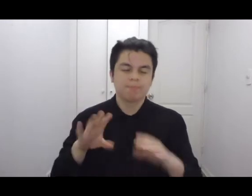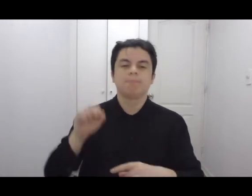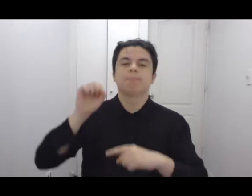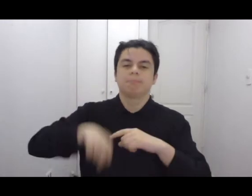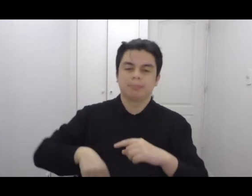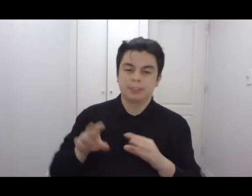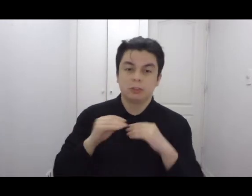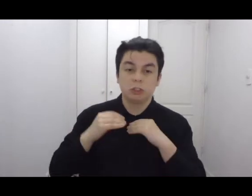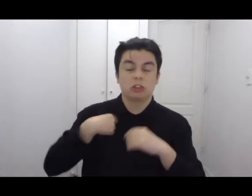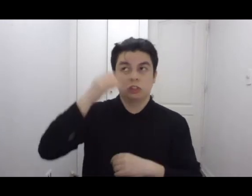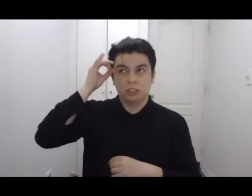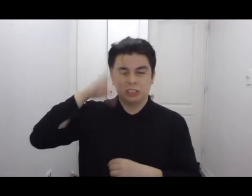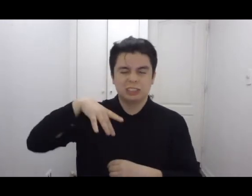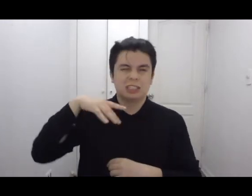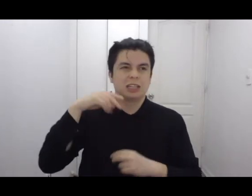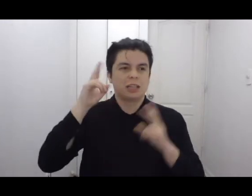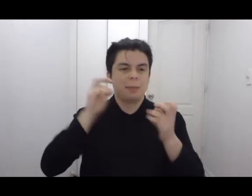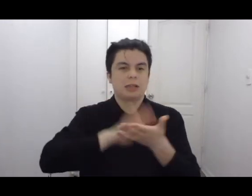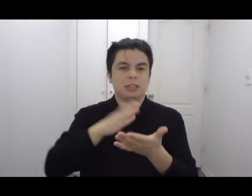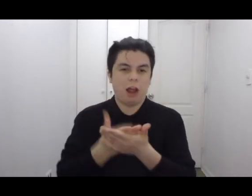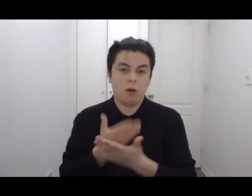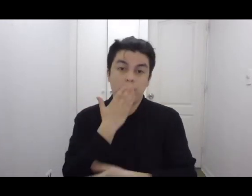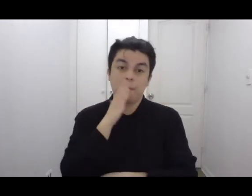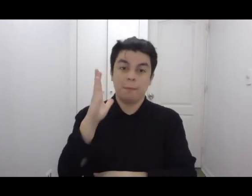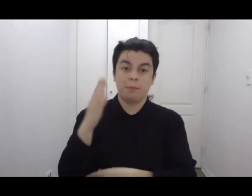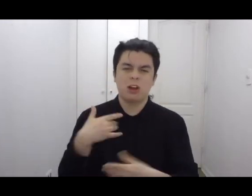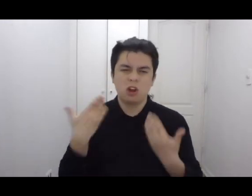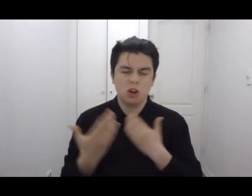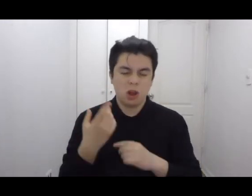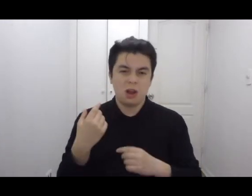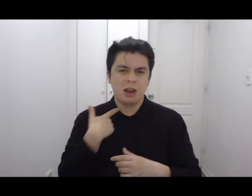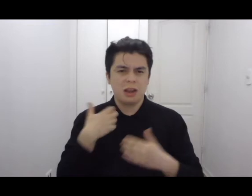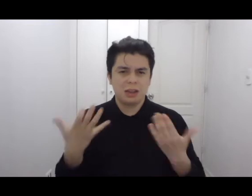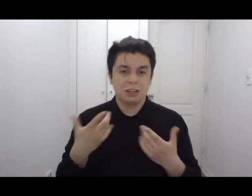lo tengo consciente, ya está en mi cabeza que es lo mejor para la salud y si no pero